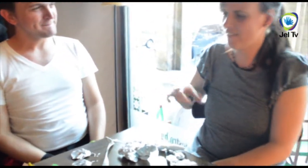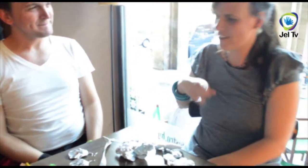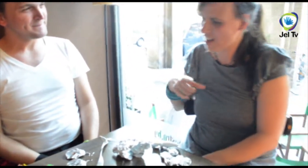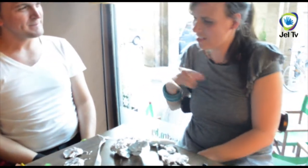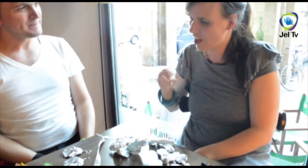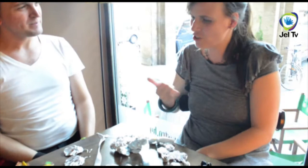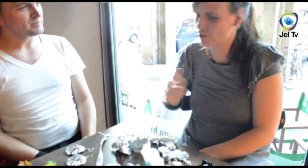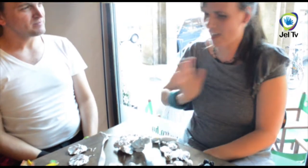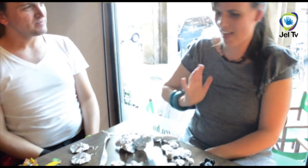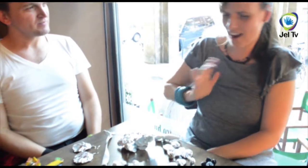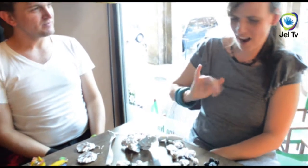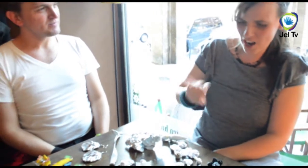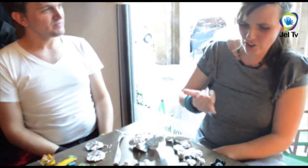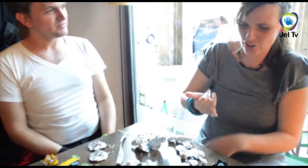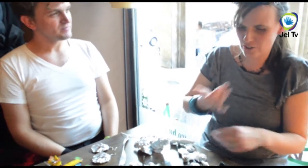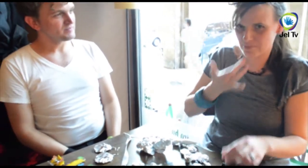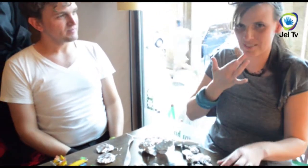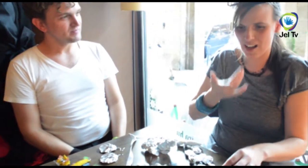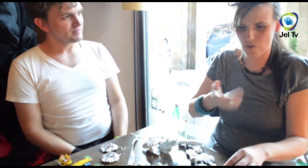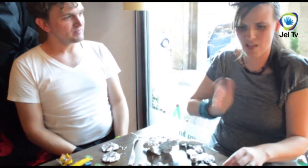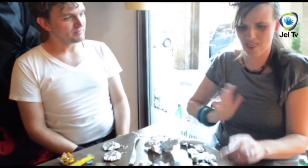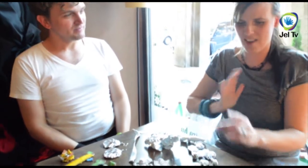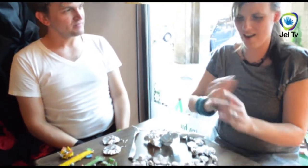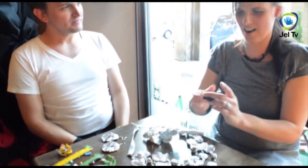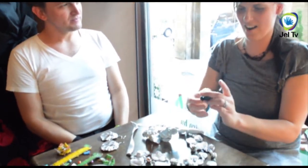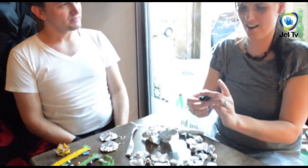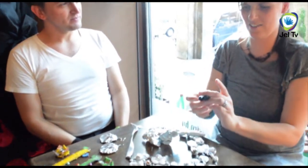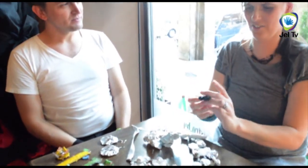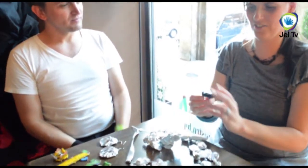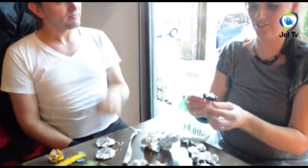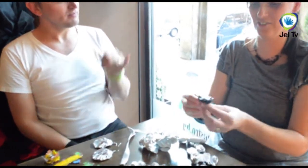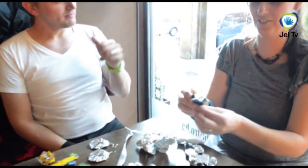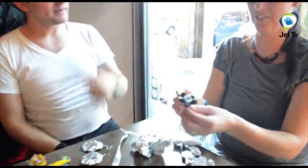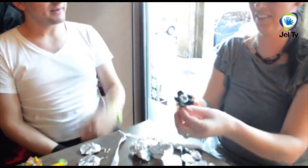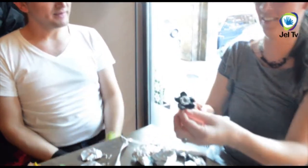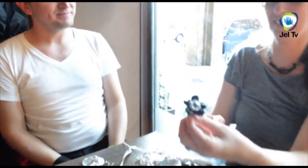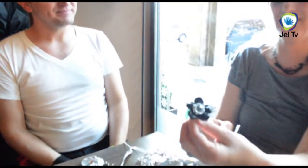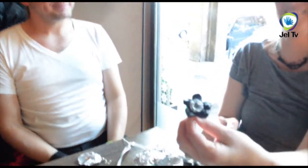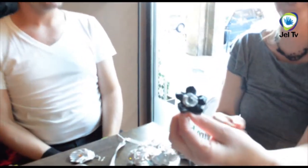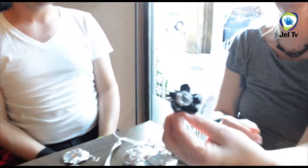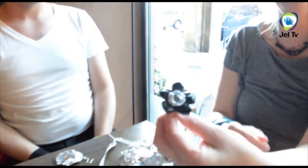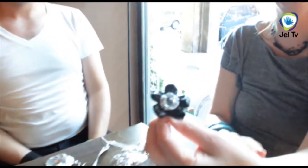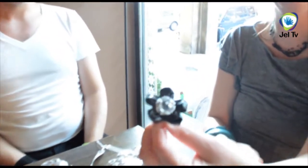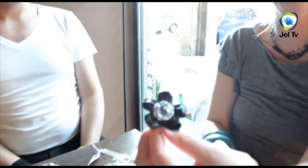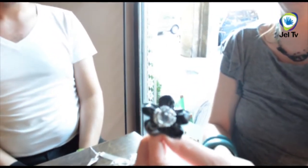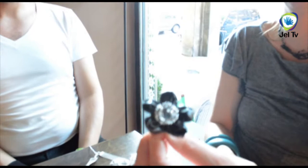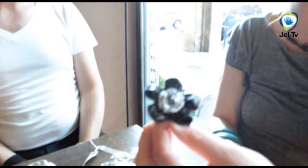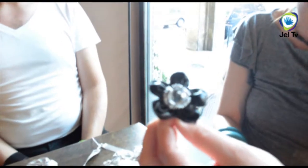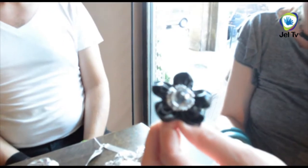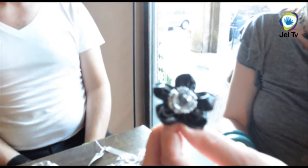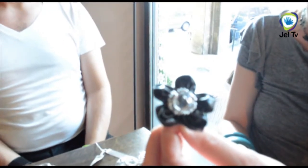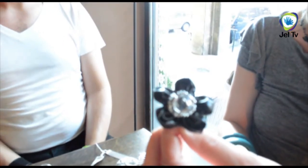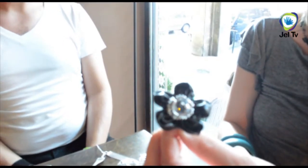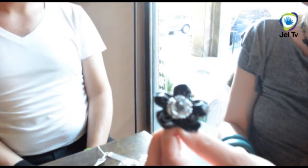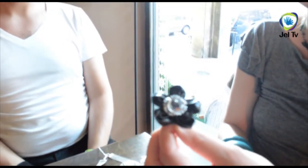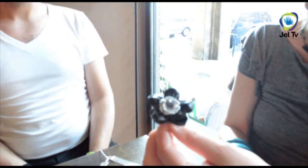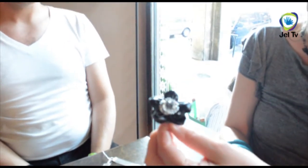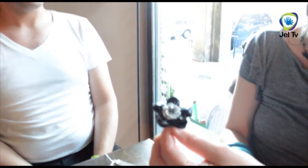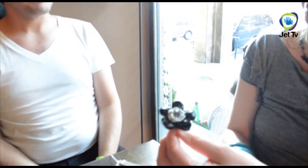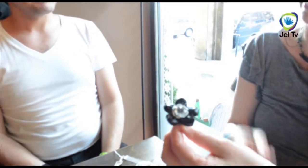Látom, van fiatalos, van elegáns is. Például ez elegáns.